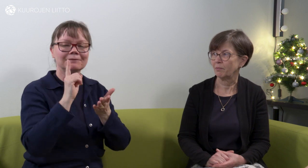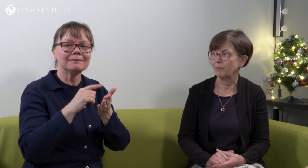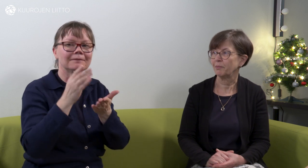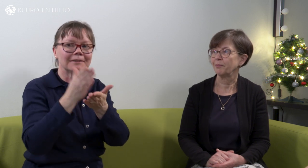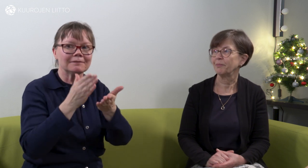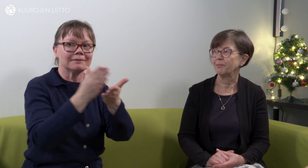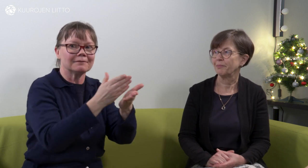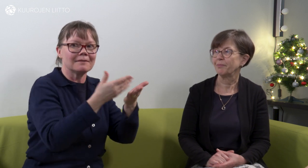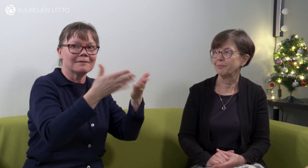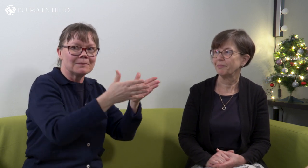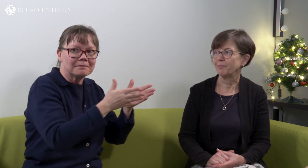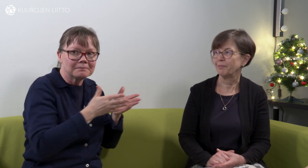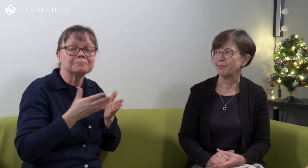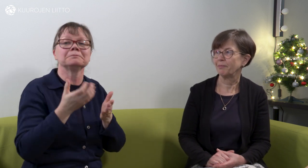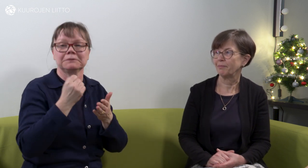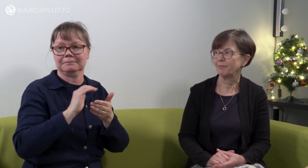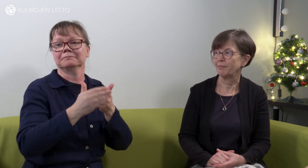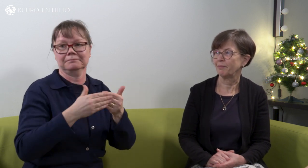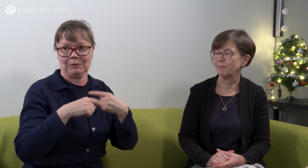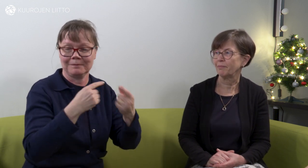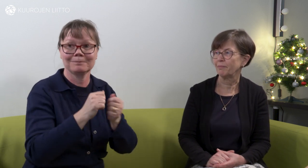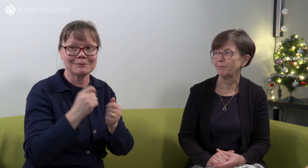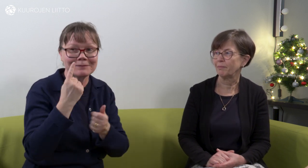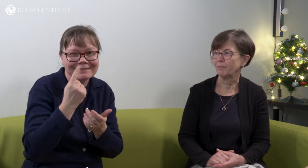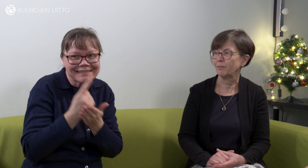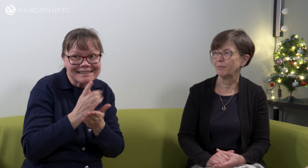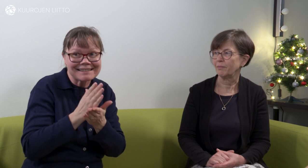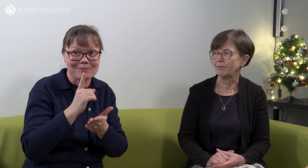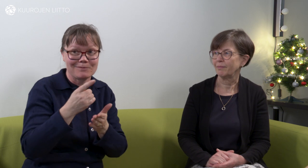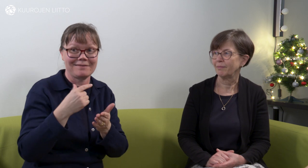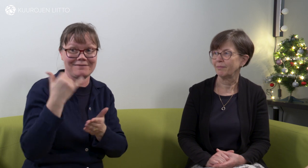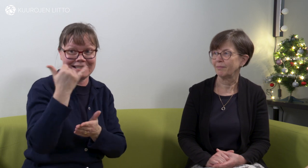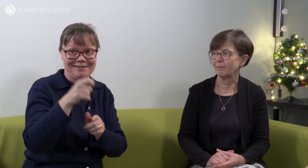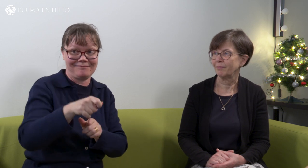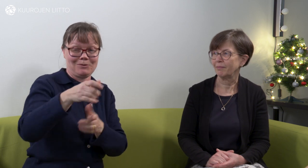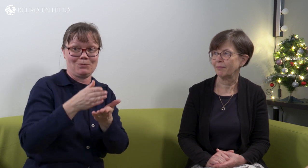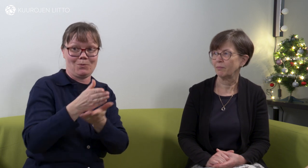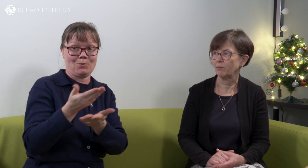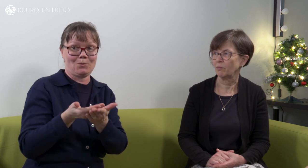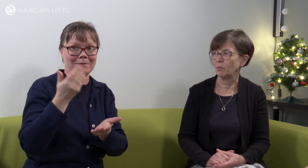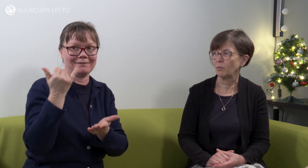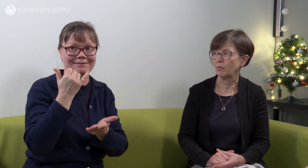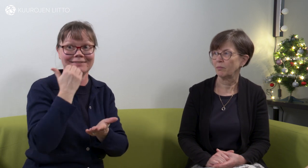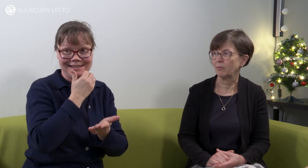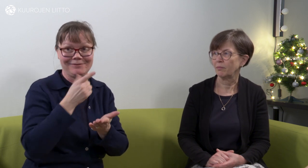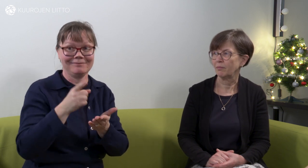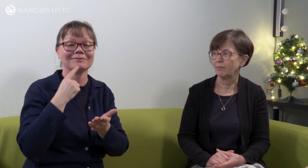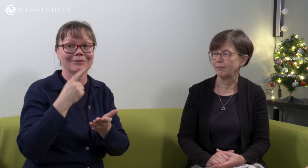Siksi sähkölaitteet kannattaa kytkeä päälle vain osa kerrallaan. Vesi saattaa myös olla hyvin kuumaa sähkökatkon jälkeen, -